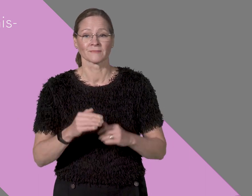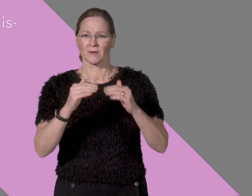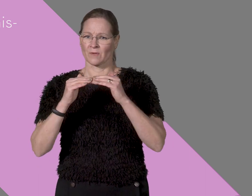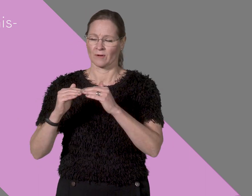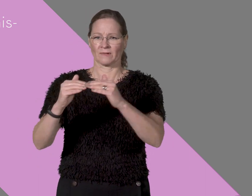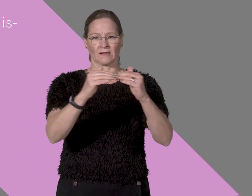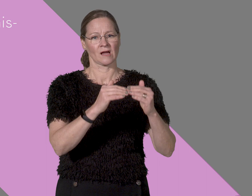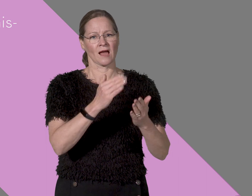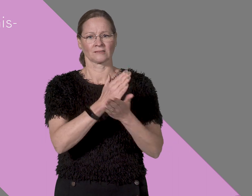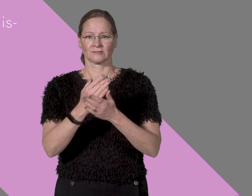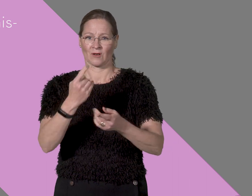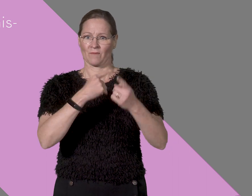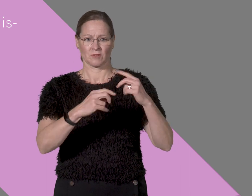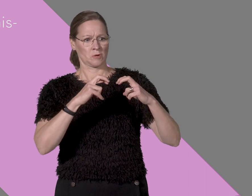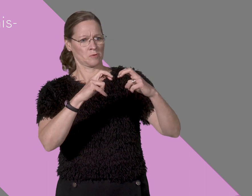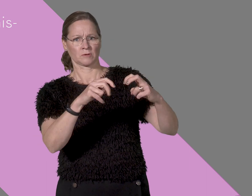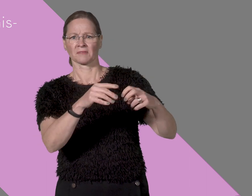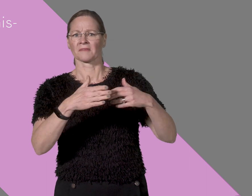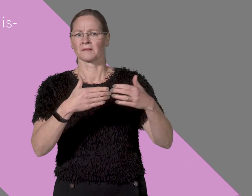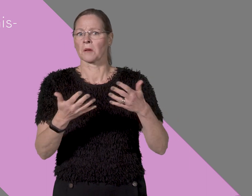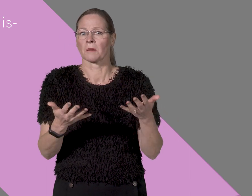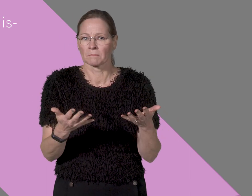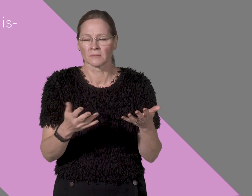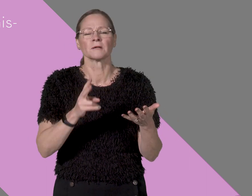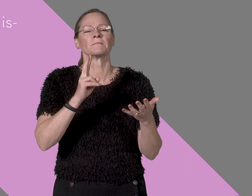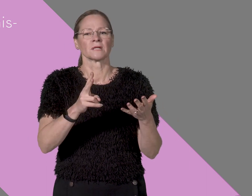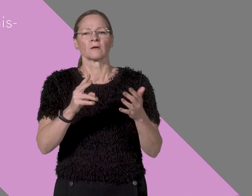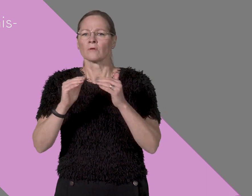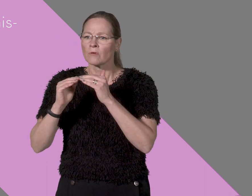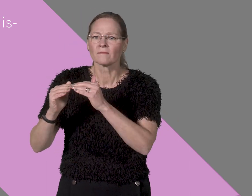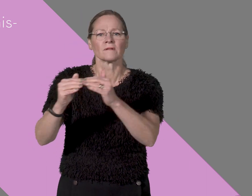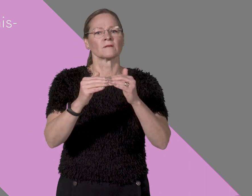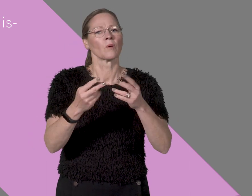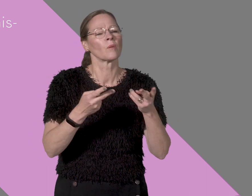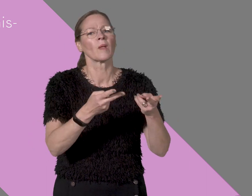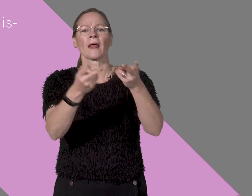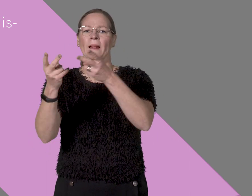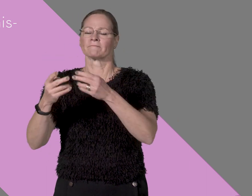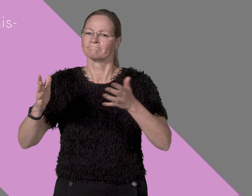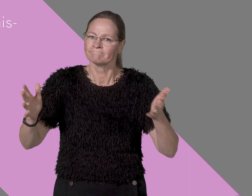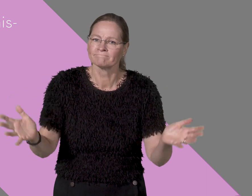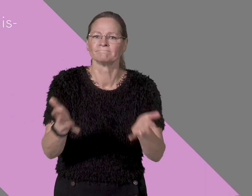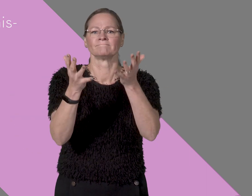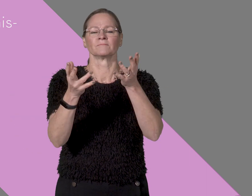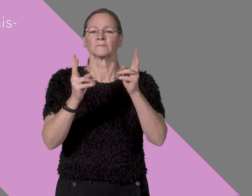Yhdenvertaisuusasioiden neuvottelukunnan tehtävinä ovat - yhdenvertaisuuden yleinen edistäminen, -